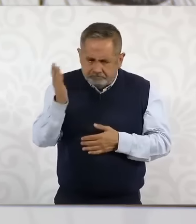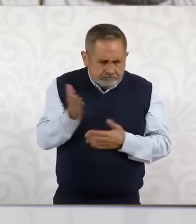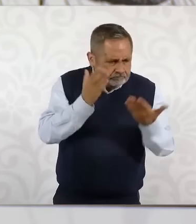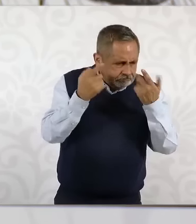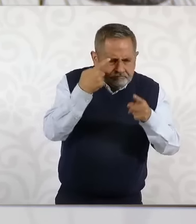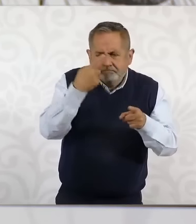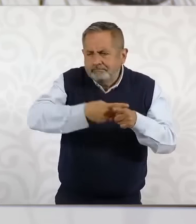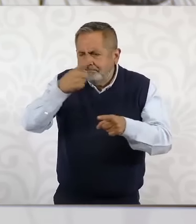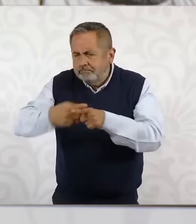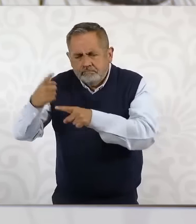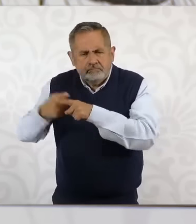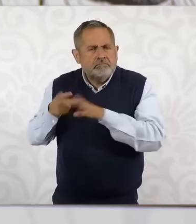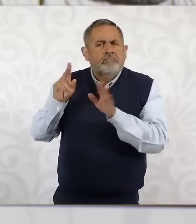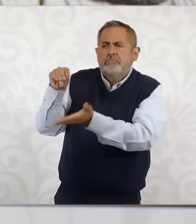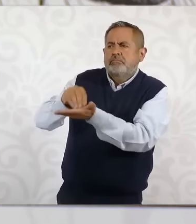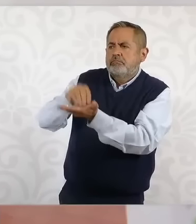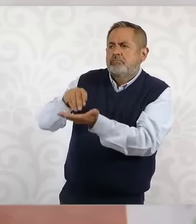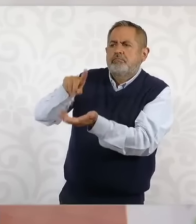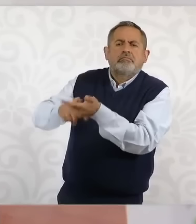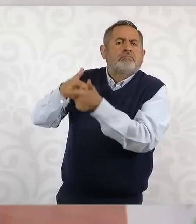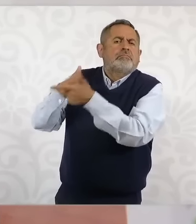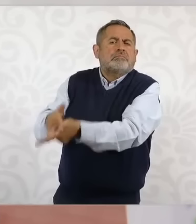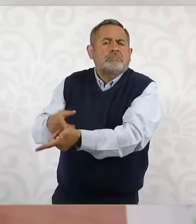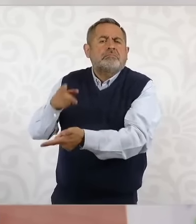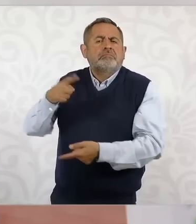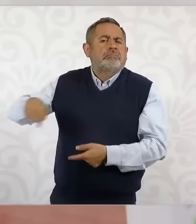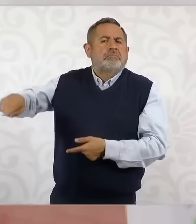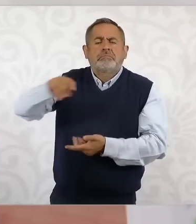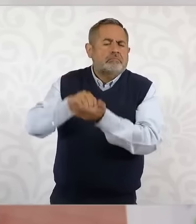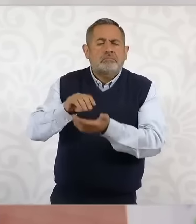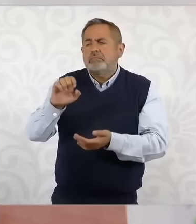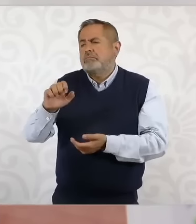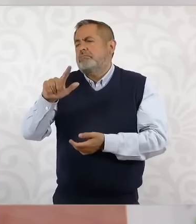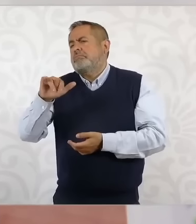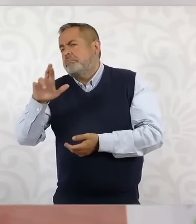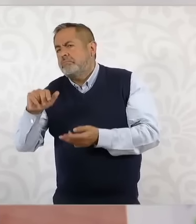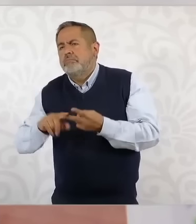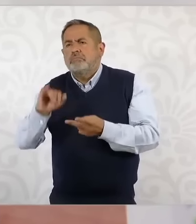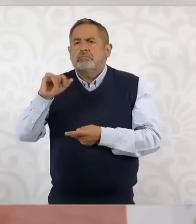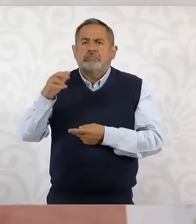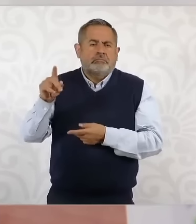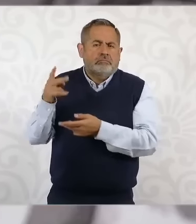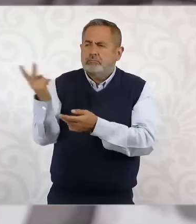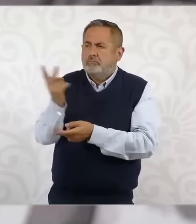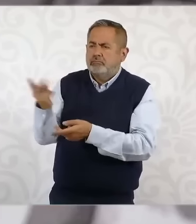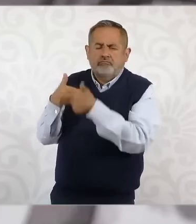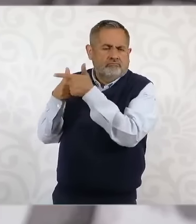tareas. Ahí está Elvira Concheiro, está Ingrid Gómez, que las dos son muy buenas y un equipo